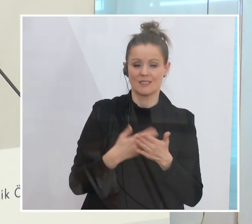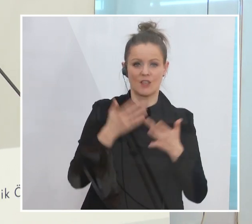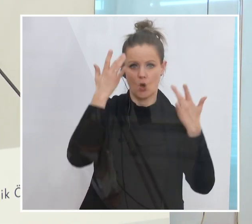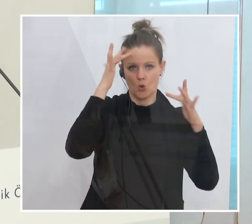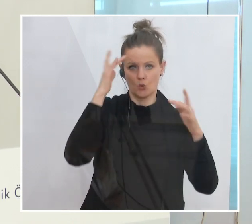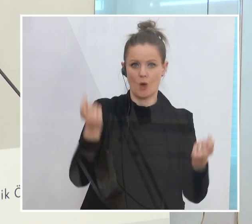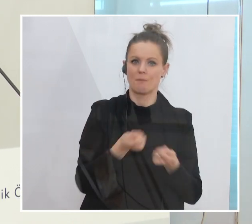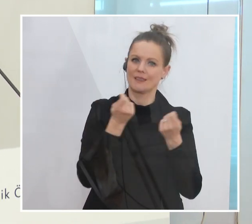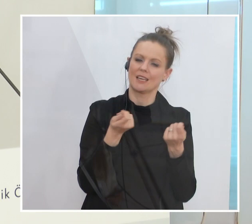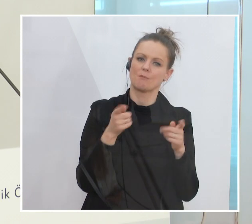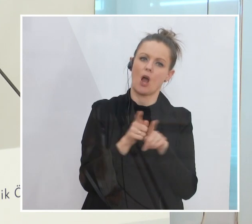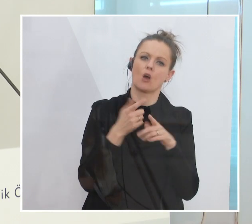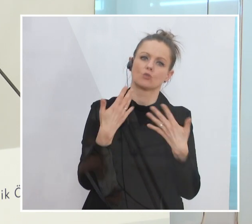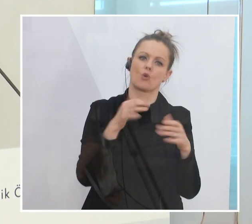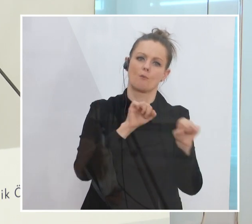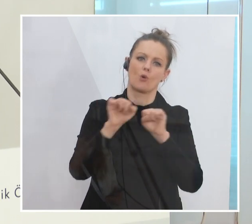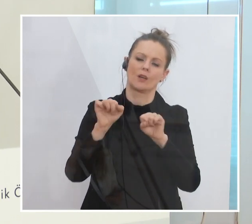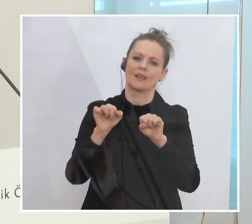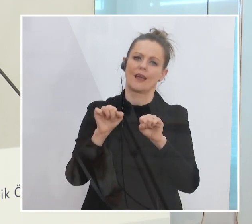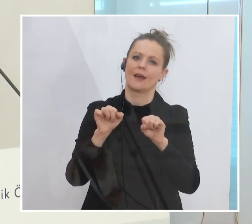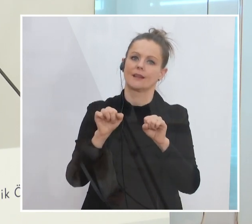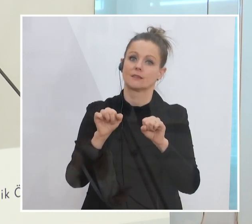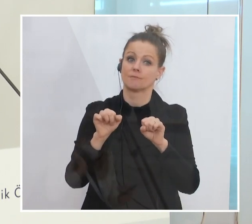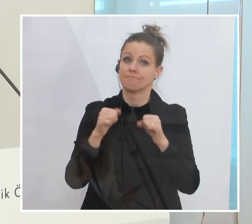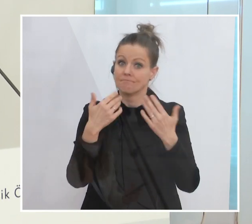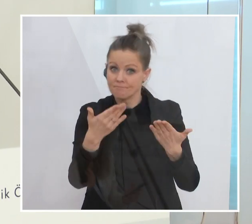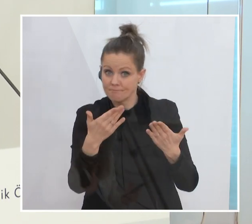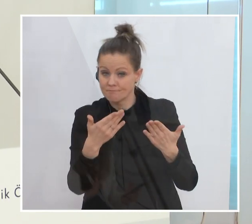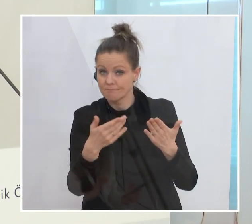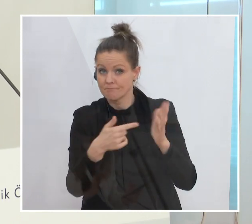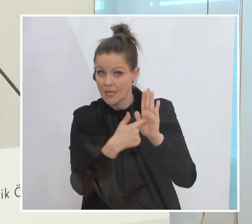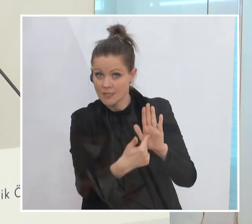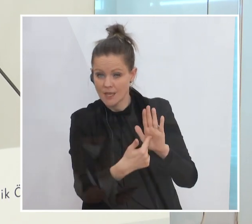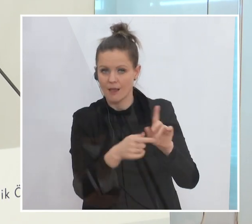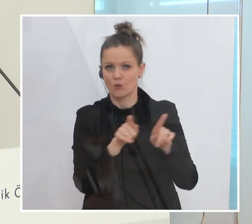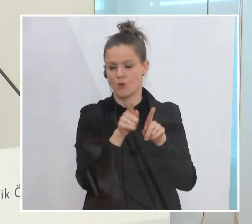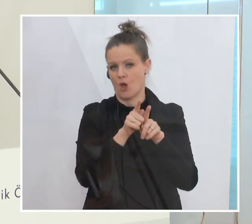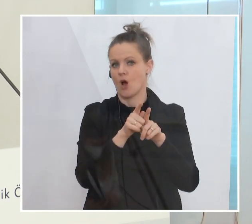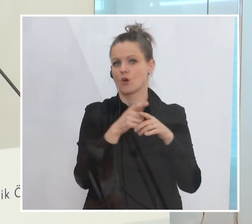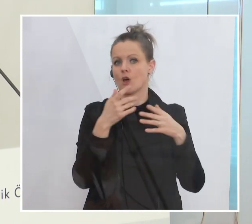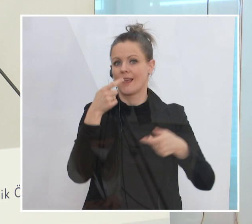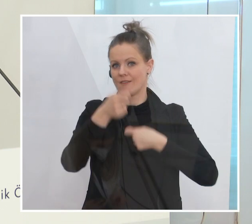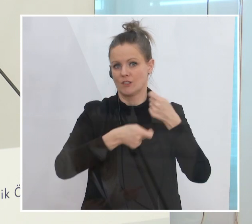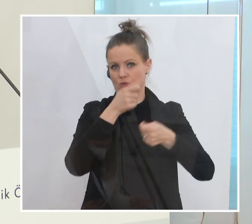diese Möglichkeit nahebringen und sie dabei auch bei den Investitionen unterstützen.